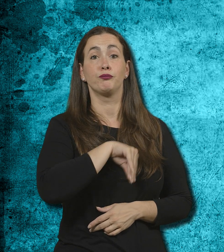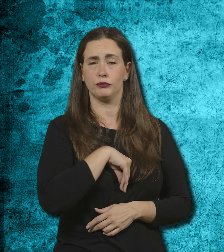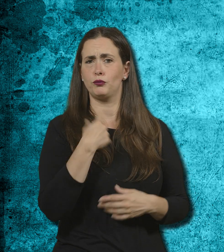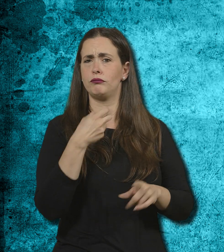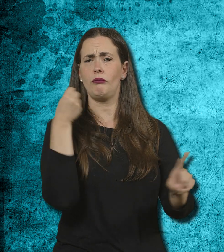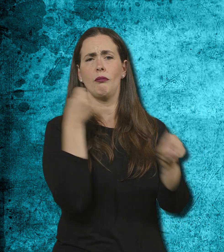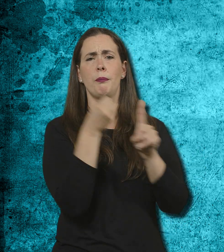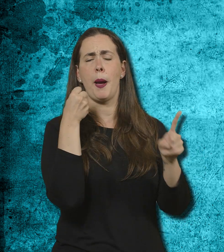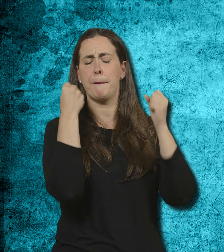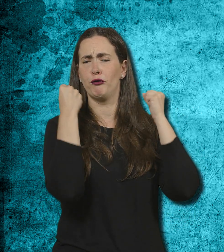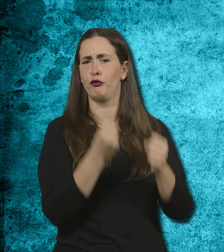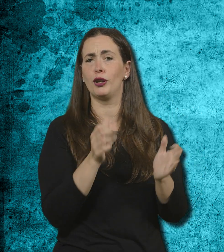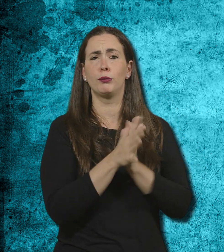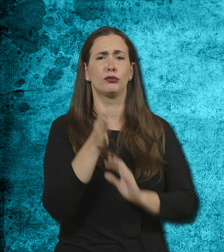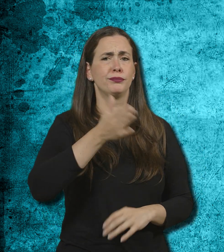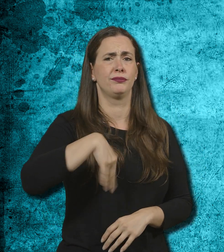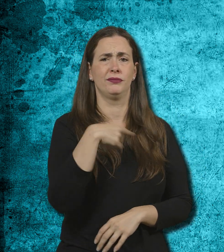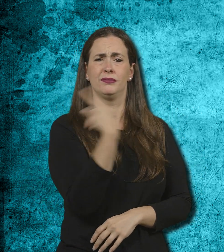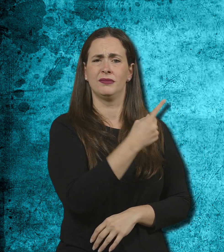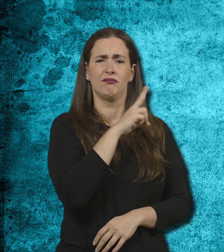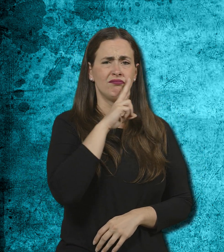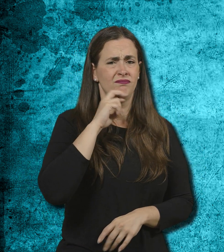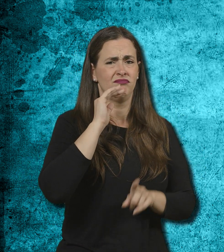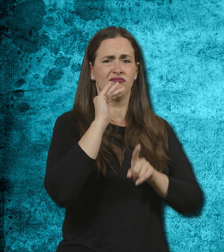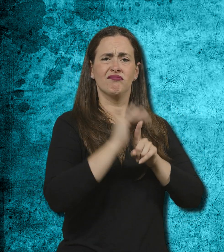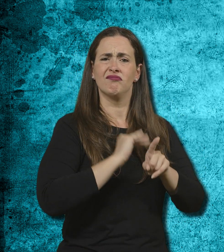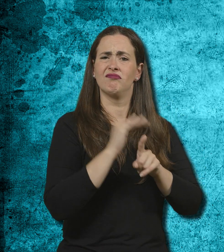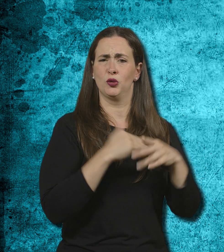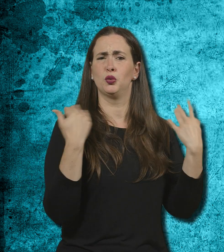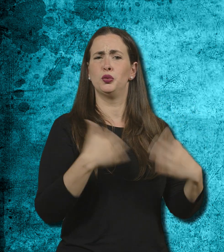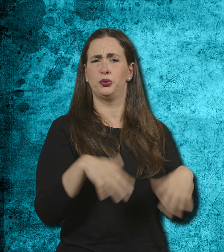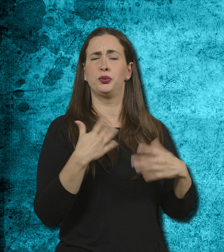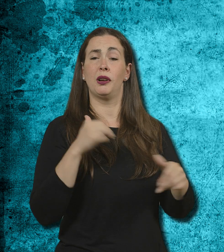La seva mort va causar un gran impacte, ja que era un home molt valorat i benvolgut.